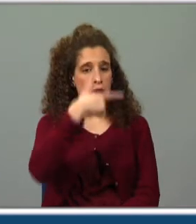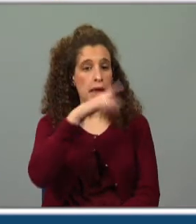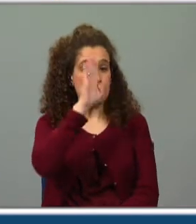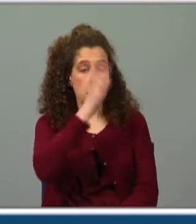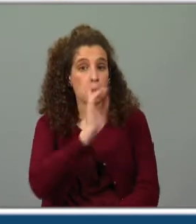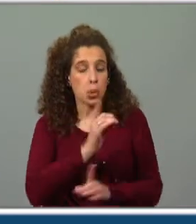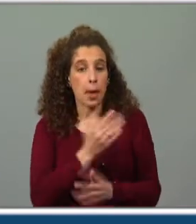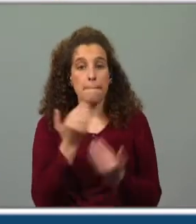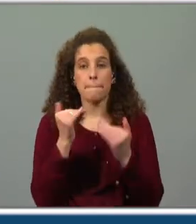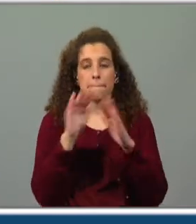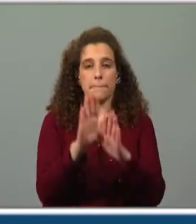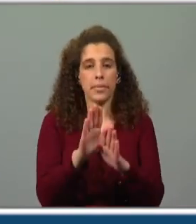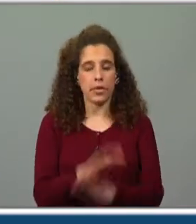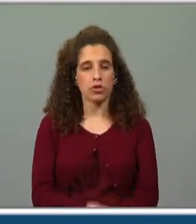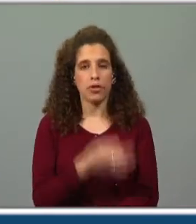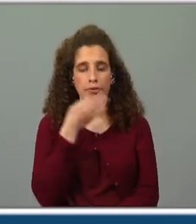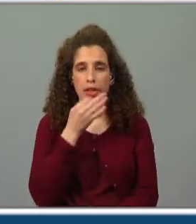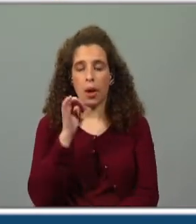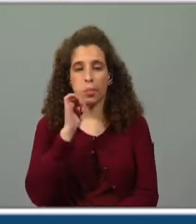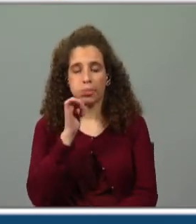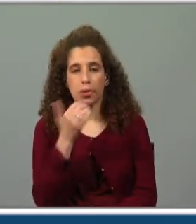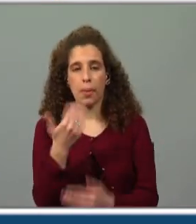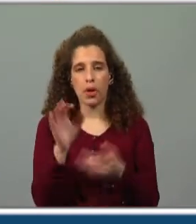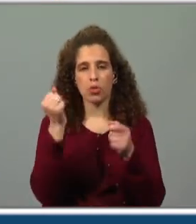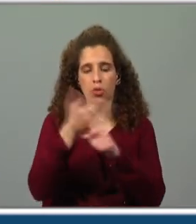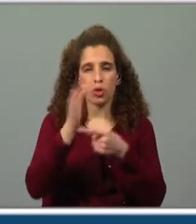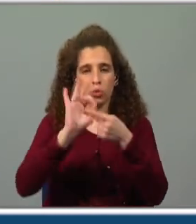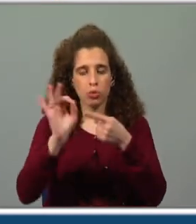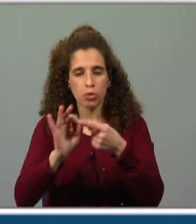o que é mas vamos lá começar a falar nisso pois temos outros pormenores temos 它是什麼，但讓我們開始談談因為我們還有其他細節